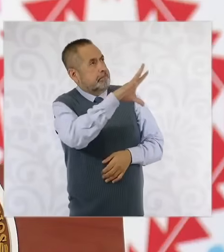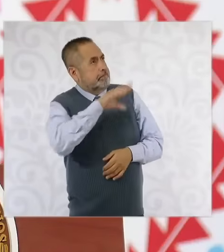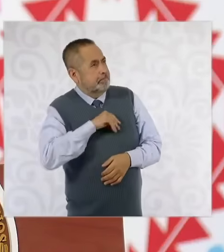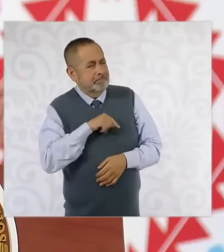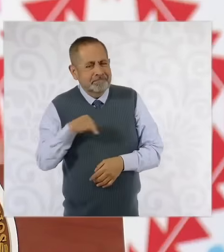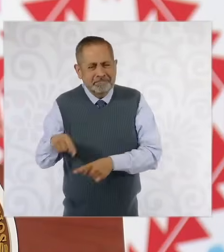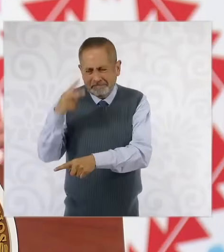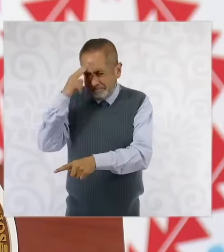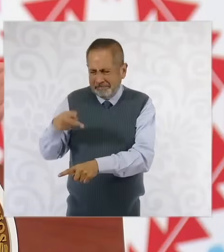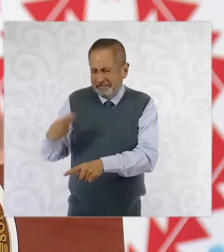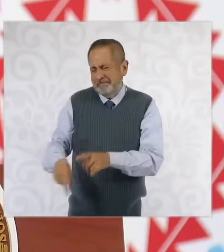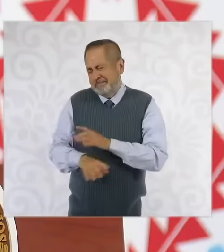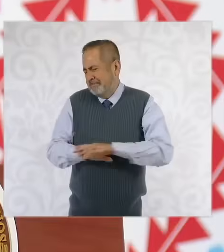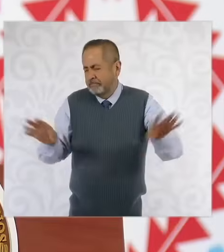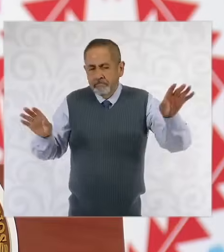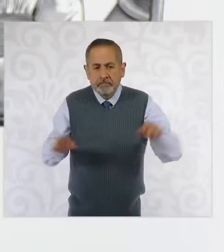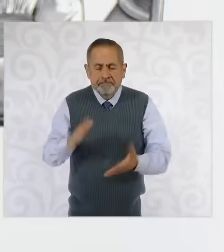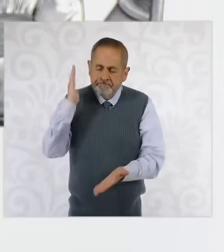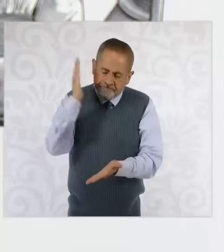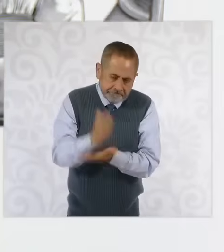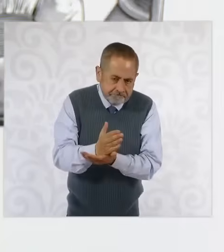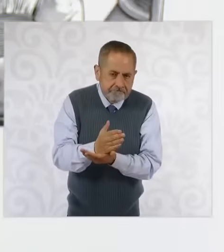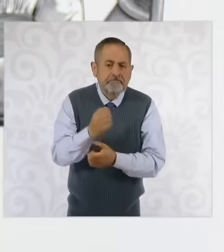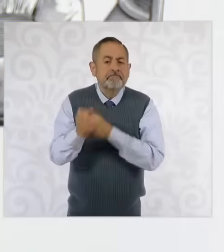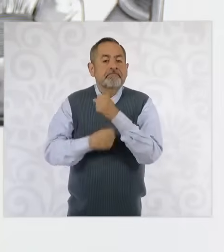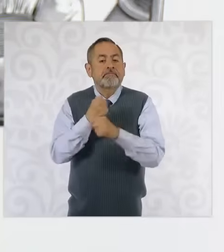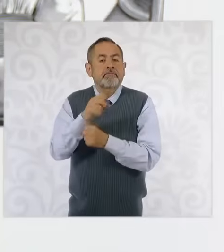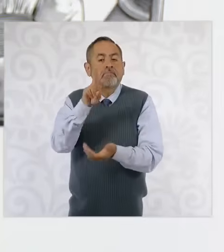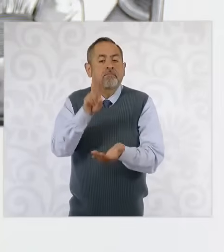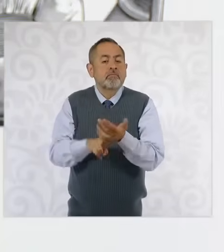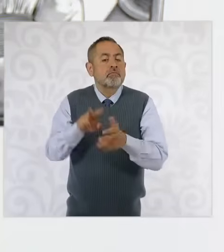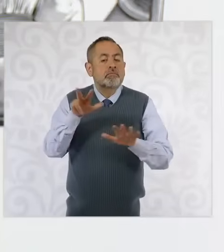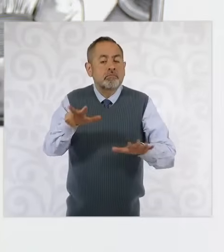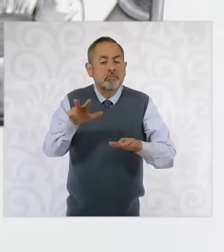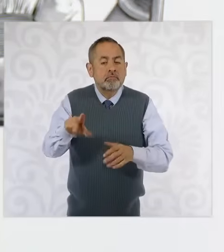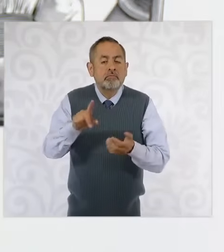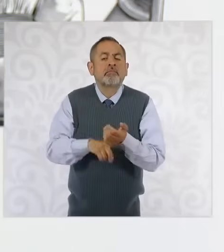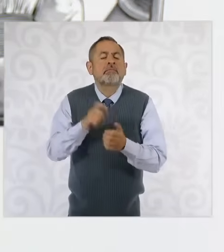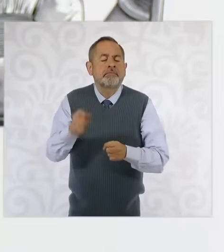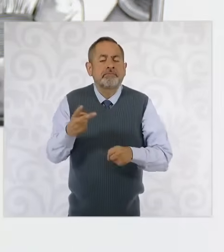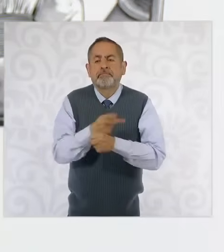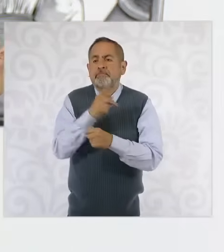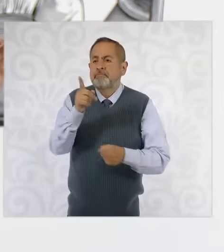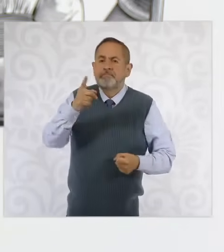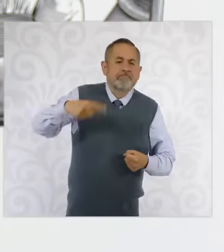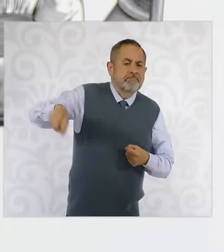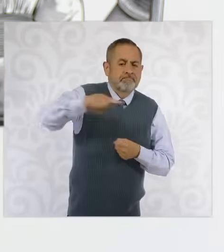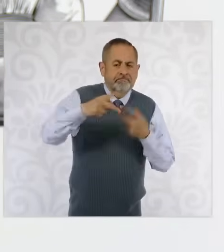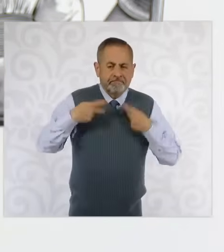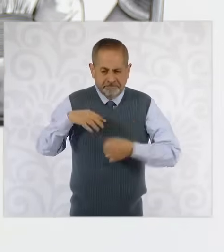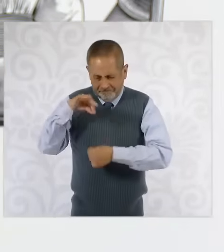hasta que en 2018 fue el propio pueblo quien decidió que se había agotado ese